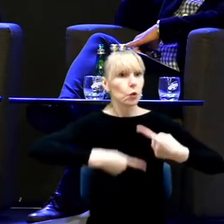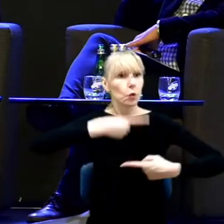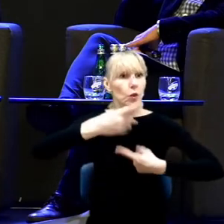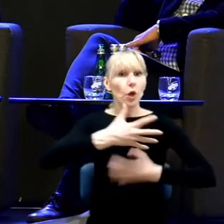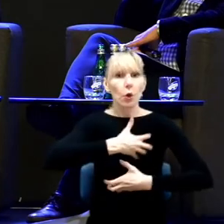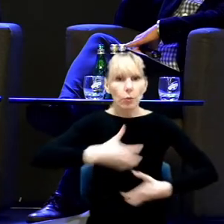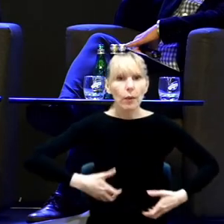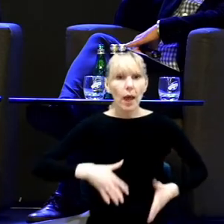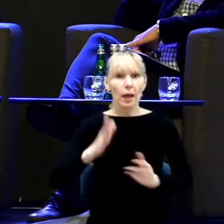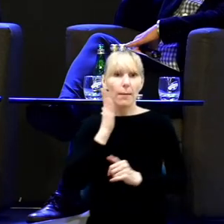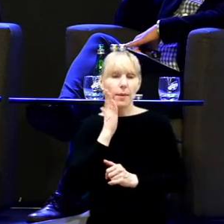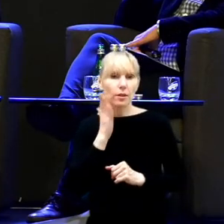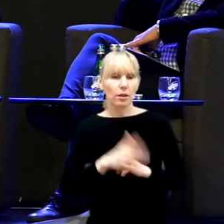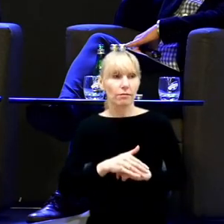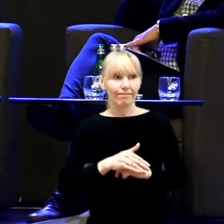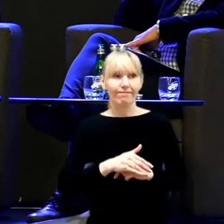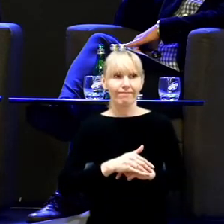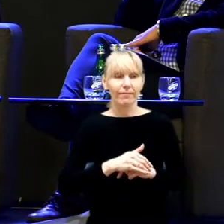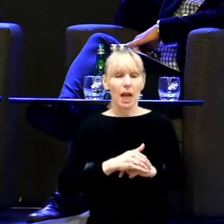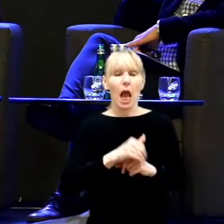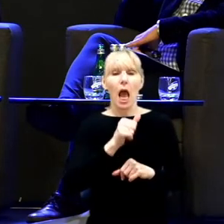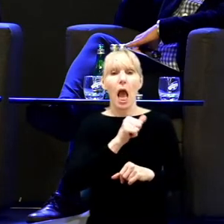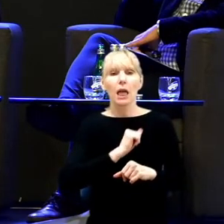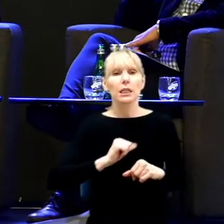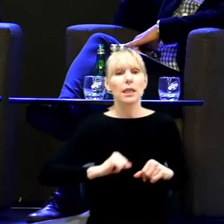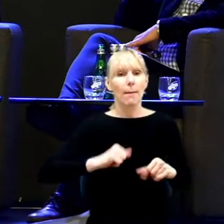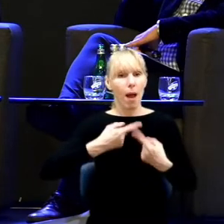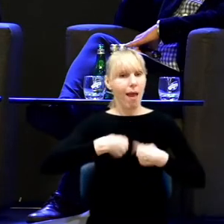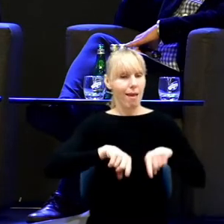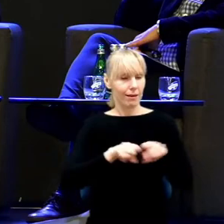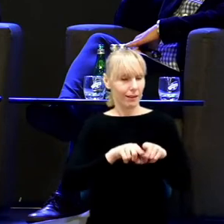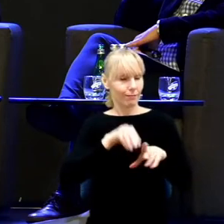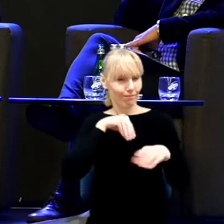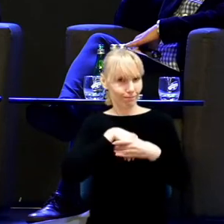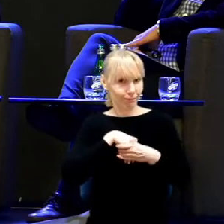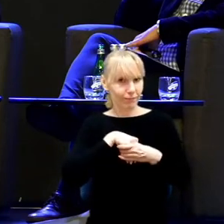No i teraz, jeżeli taki Pleszew mówi nie tylko o mieszkaniach, ale o wielu